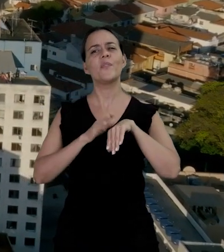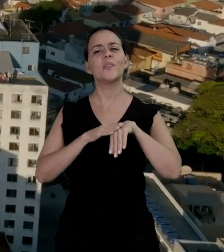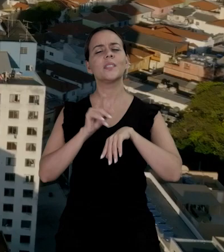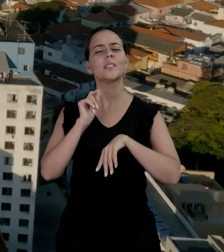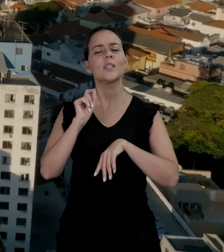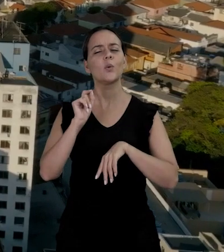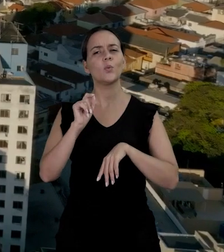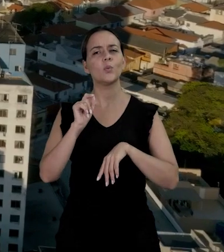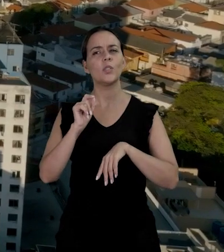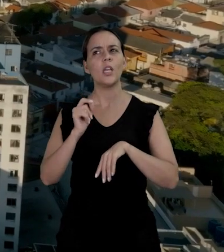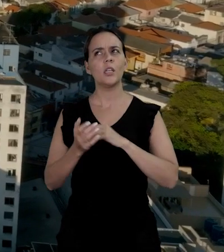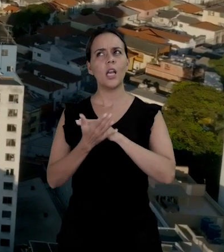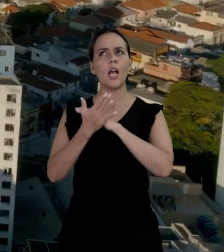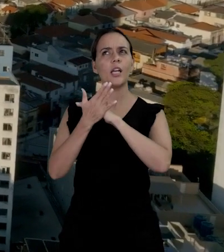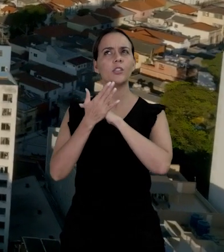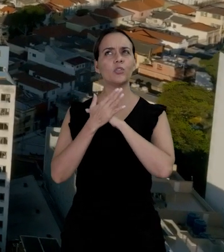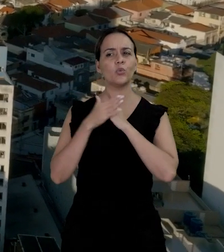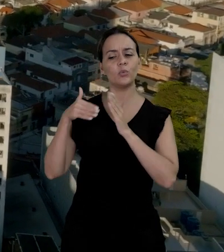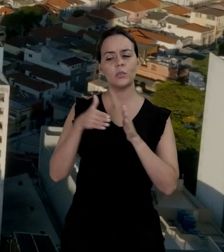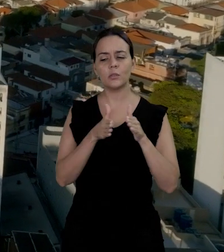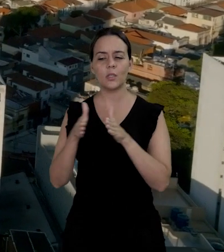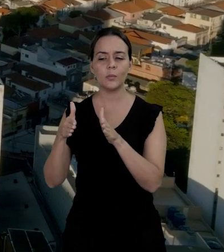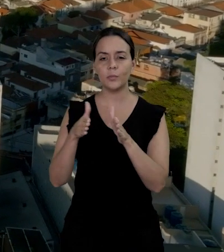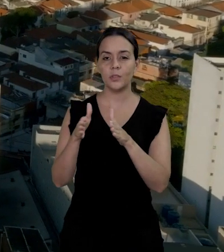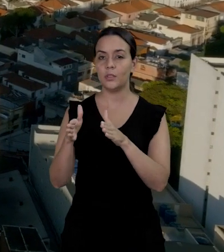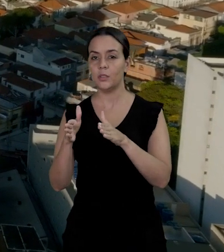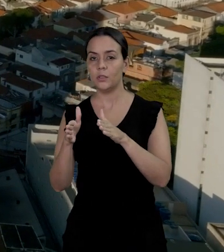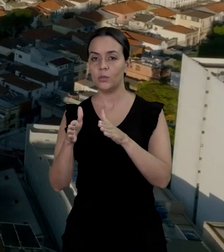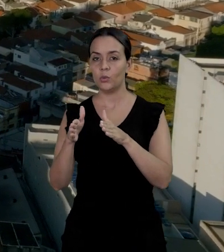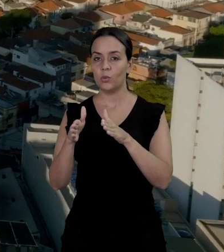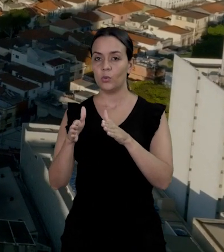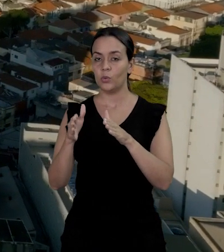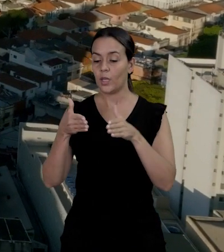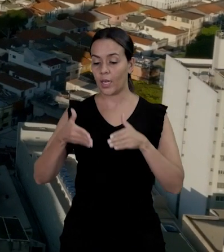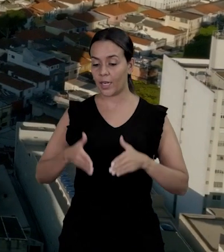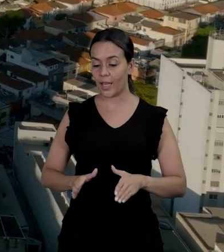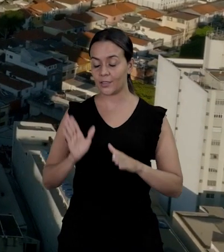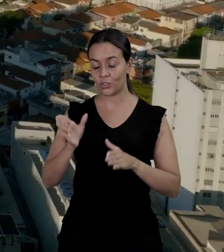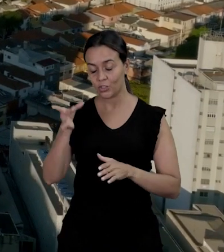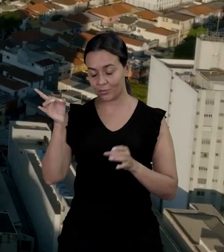para o que a gente vai fazer, ajuda a gente ter sentido. Pensamento crítico, a gente não nasce com ele,